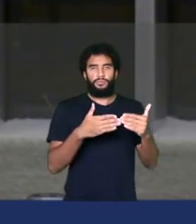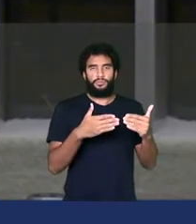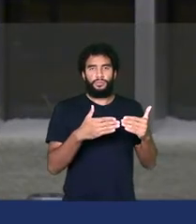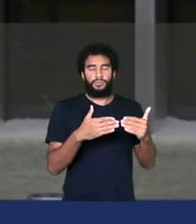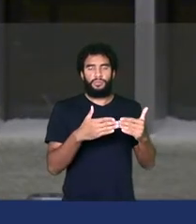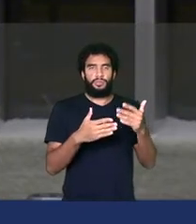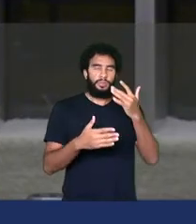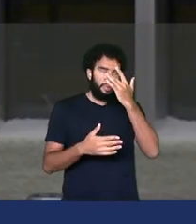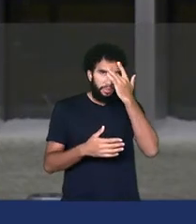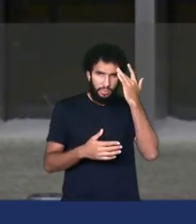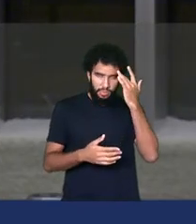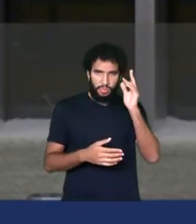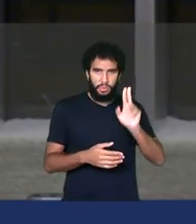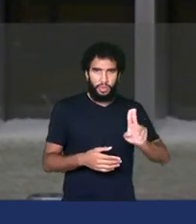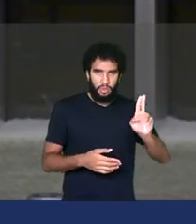EXEMPLO ATIVO. A FAVOR DO